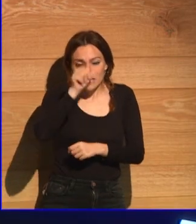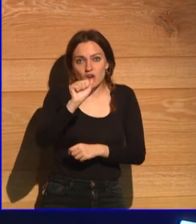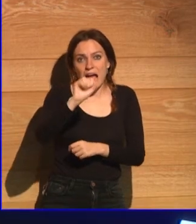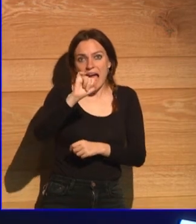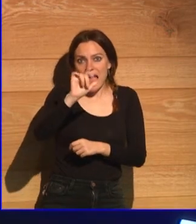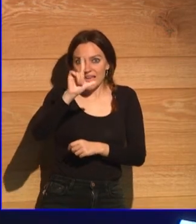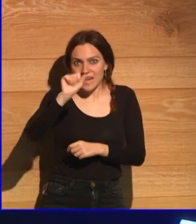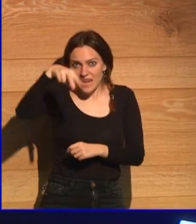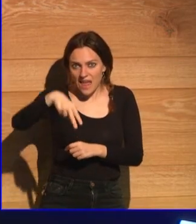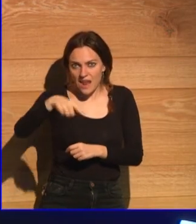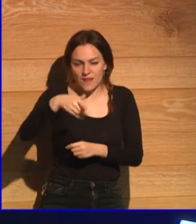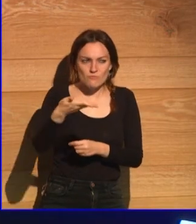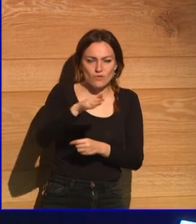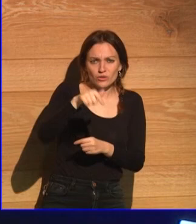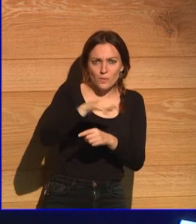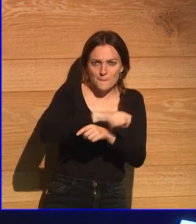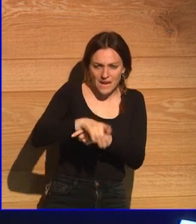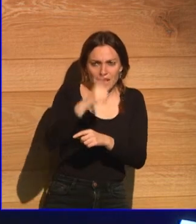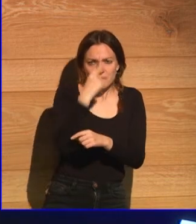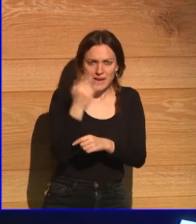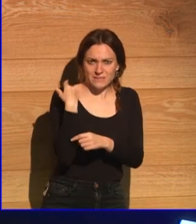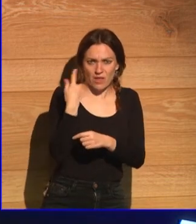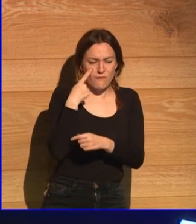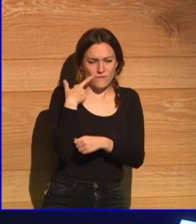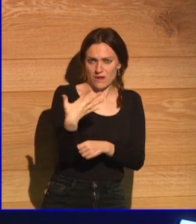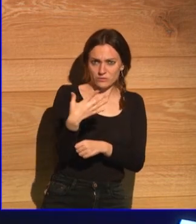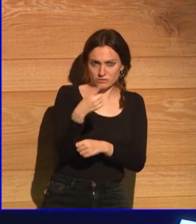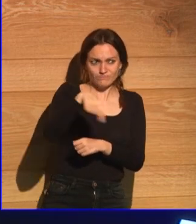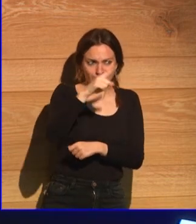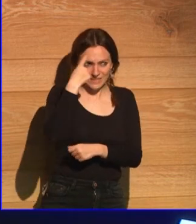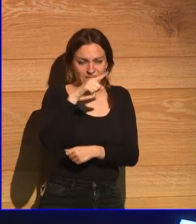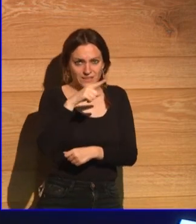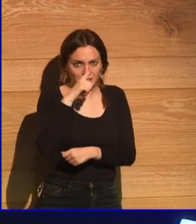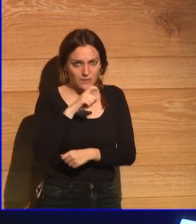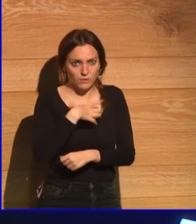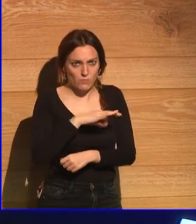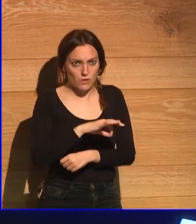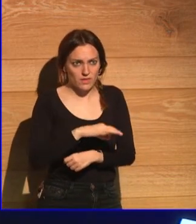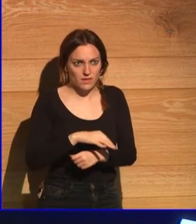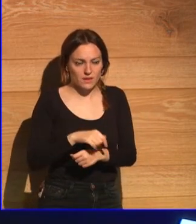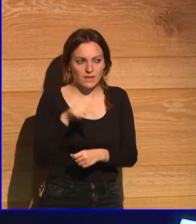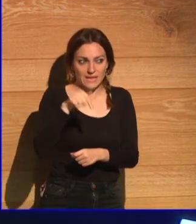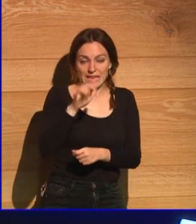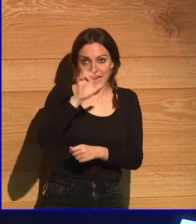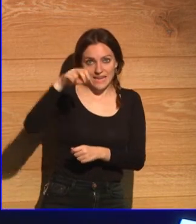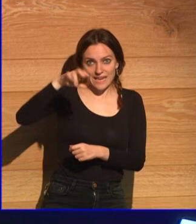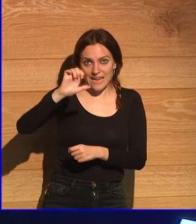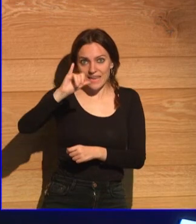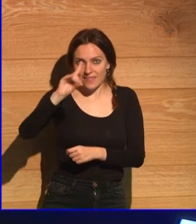Entonces tuve la sensación de que volvía otra vez a la vida la Eneida, que esto ya había sucedido, que esto ya nos lo había contado Virgilio, que era otra vez